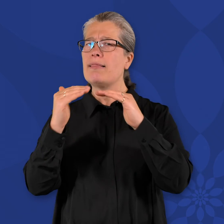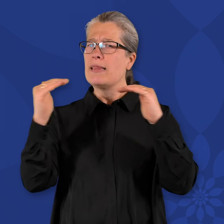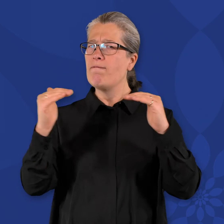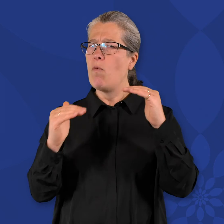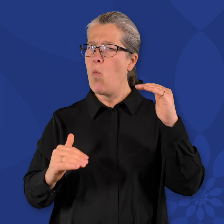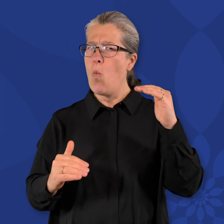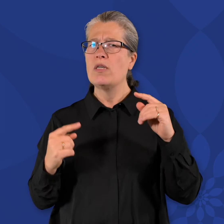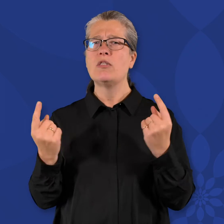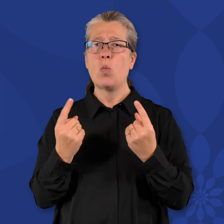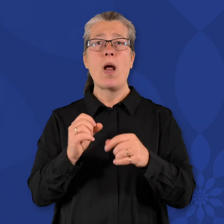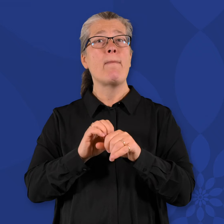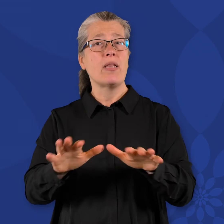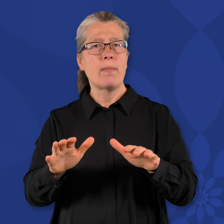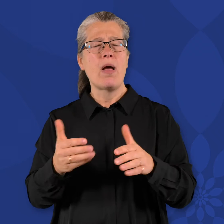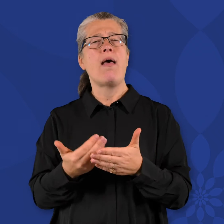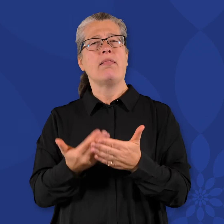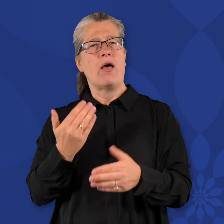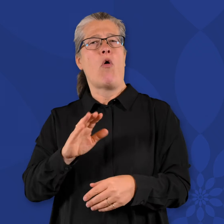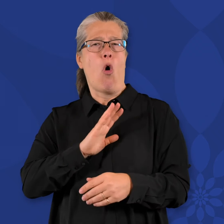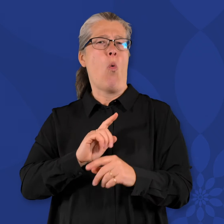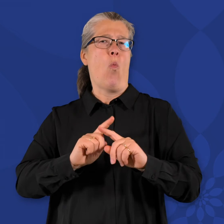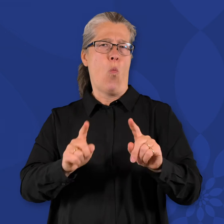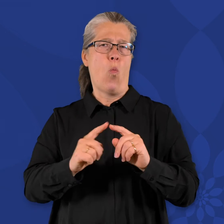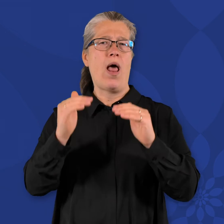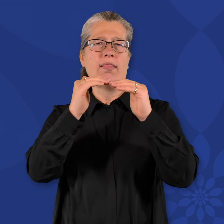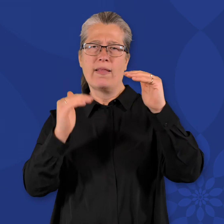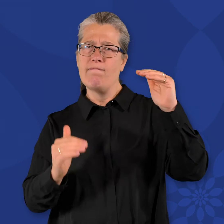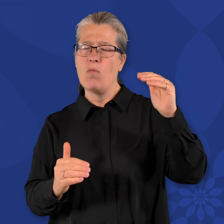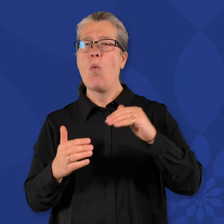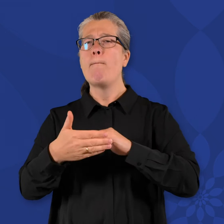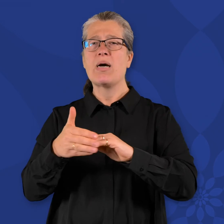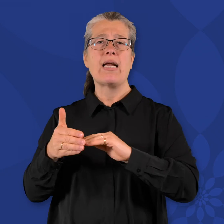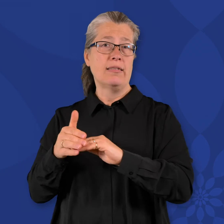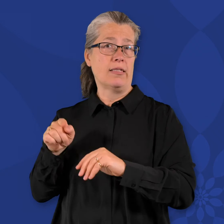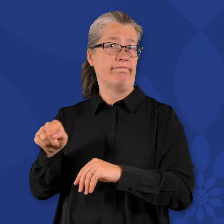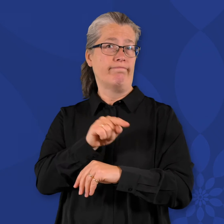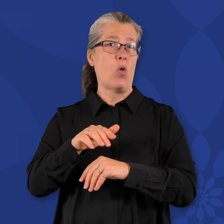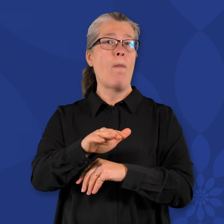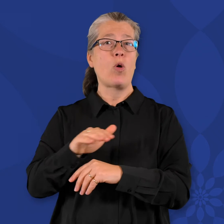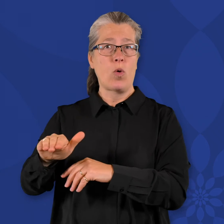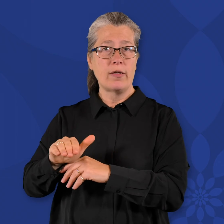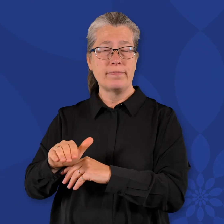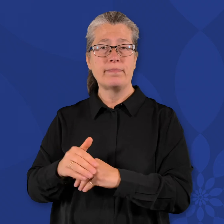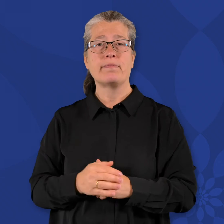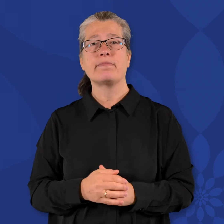i epidemiläget finns olika restriktioner för olika områden.